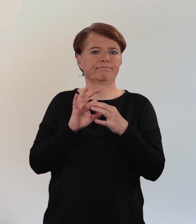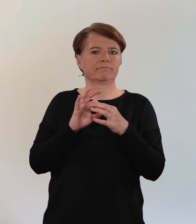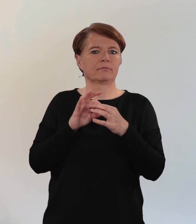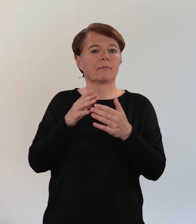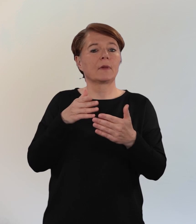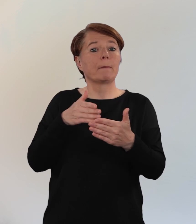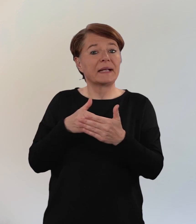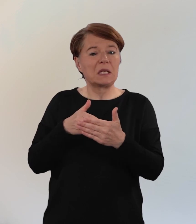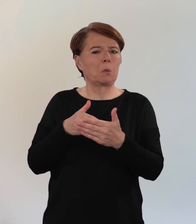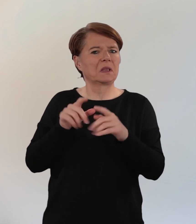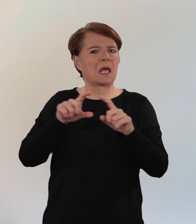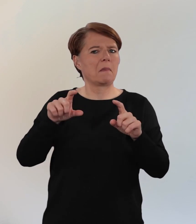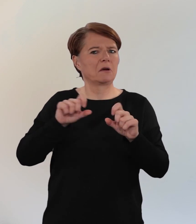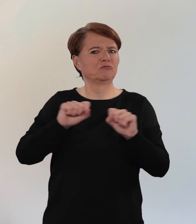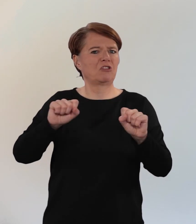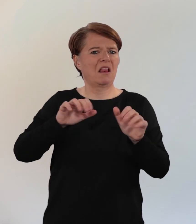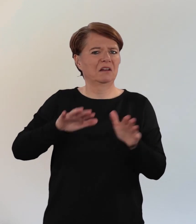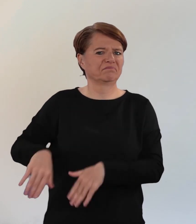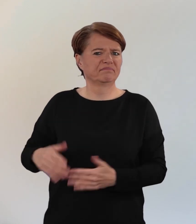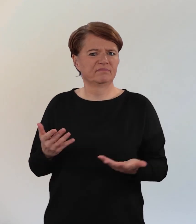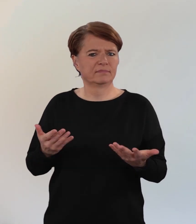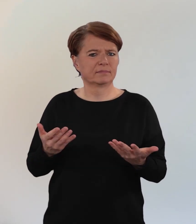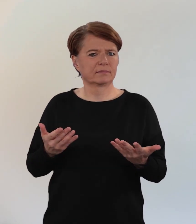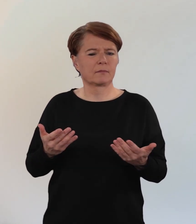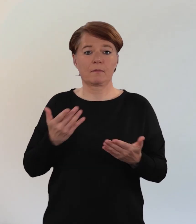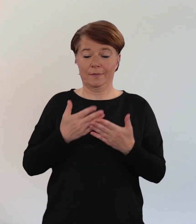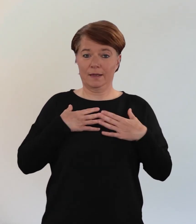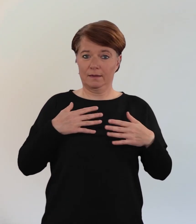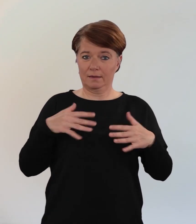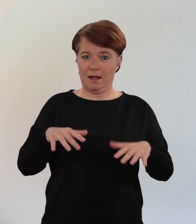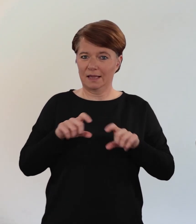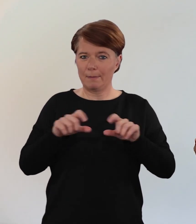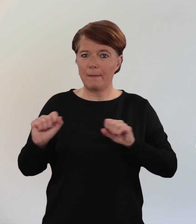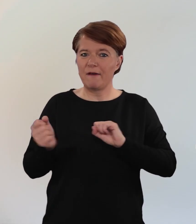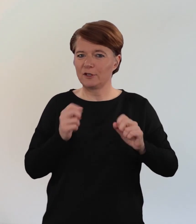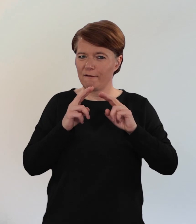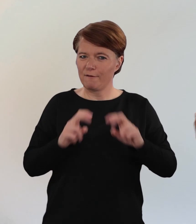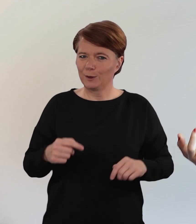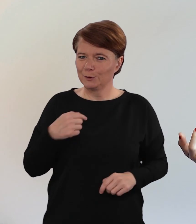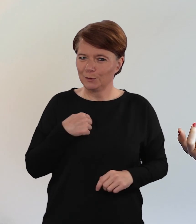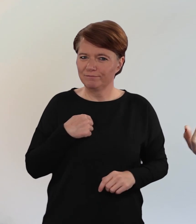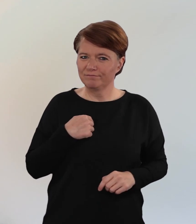einfach überhaupt keine Rolle mehr spielt. Wo meine Bewegungsforschung gesehen wird.